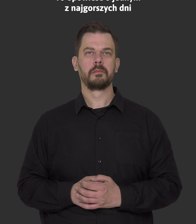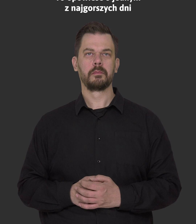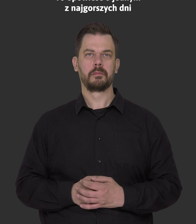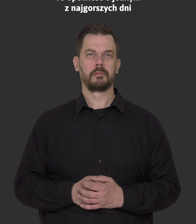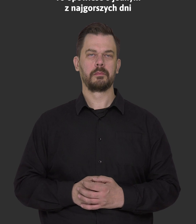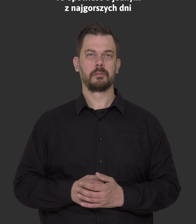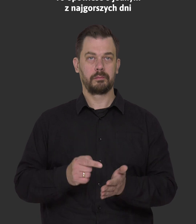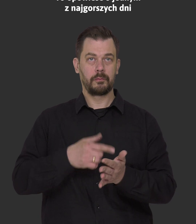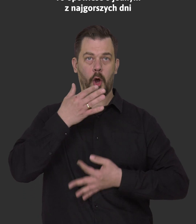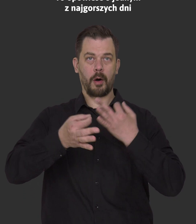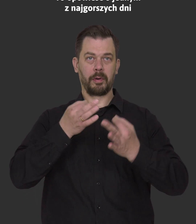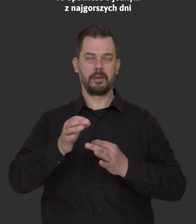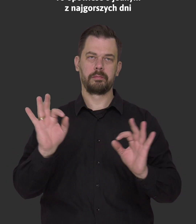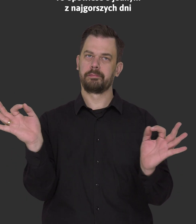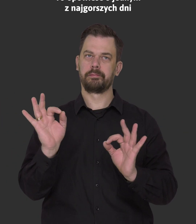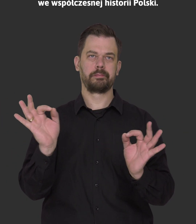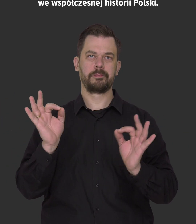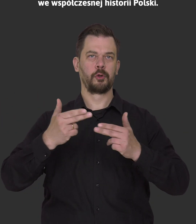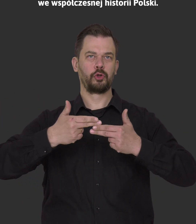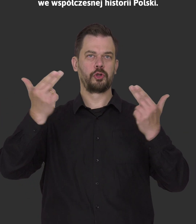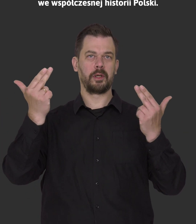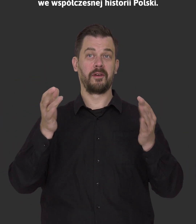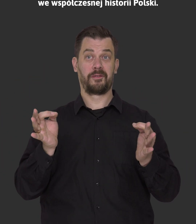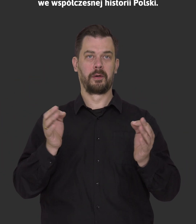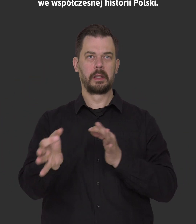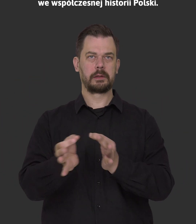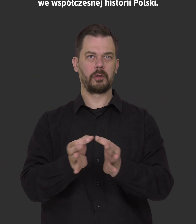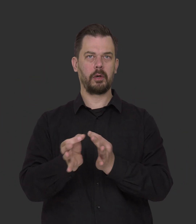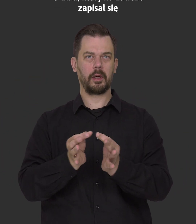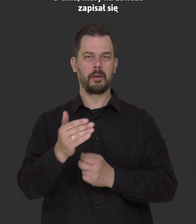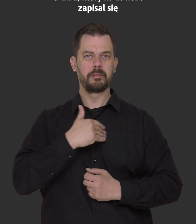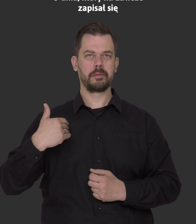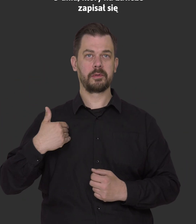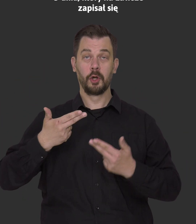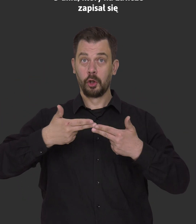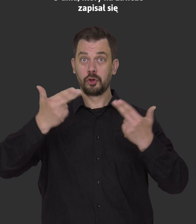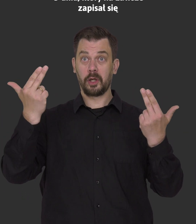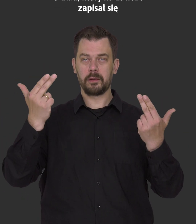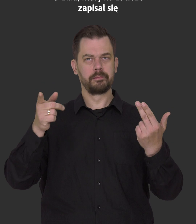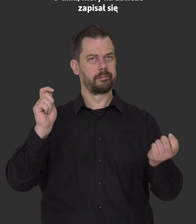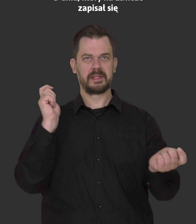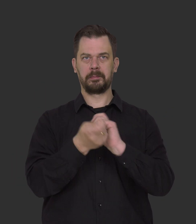To opowieść o jednym z najgorszych dni we współczesnej historii Polski. O dniu, który na zawsze zapisał się